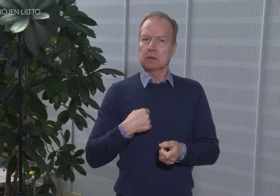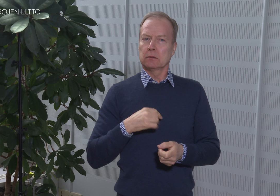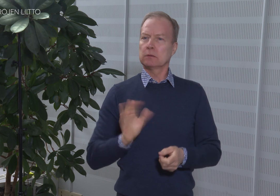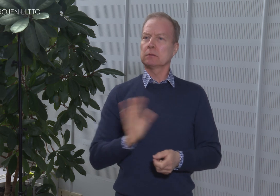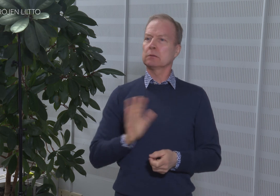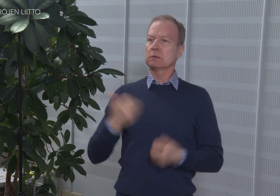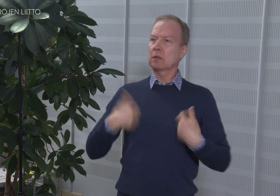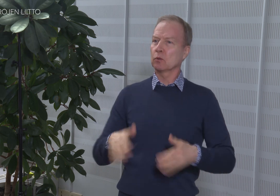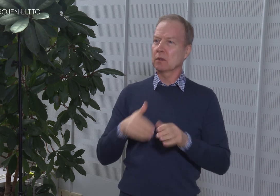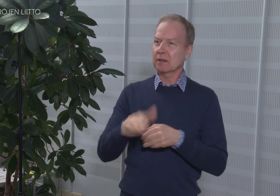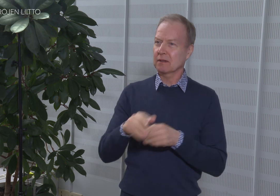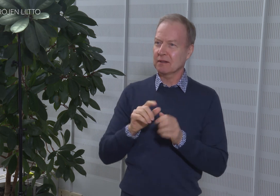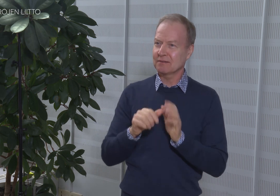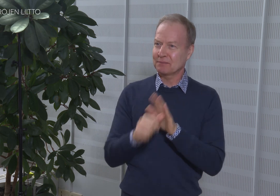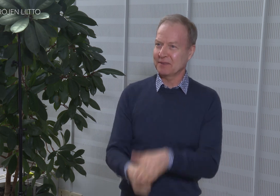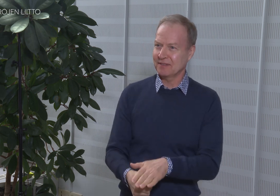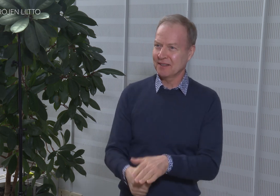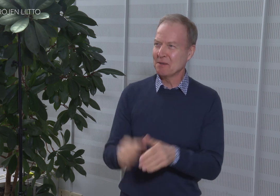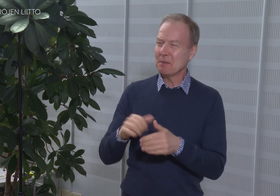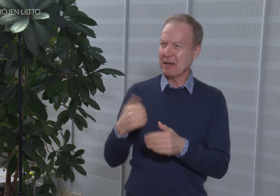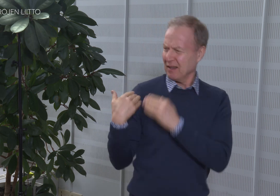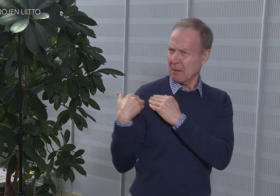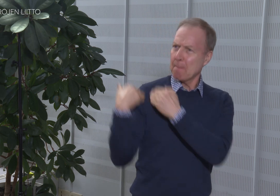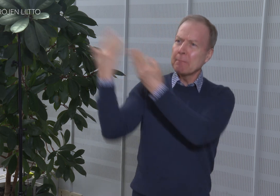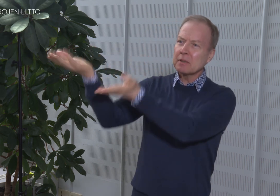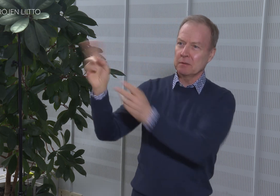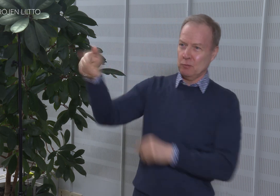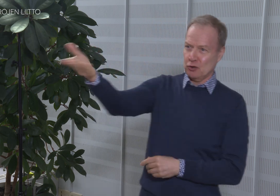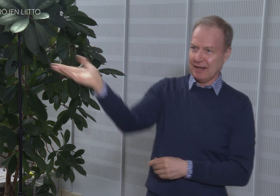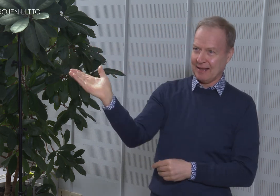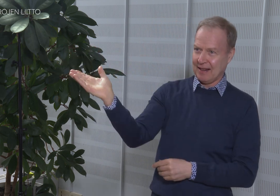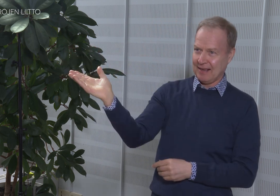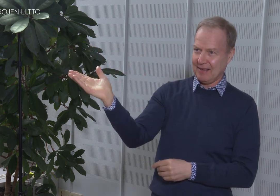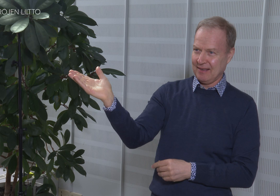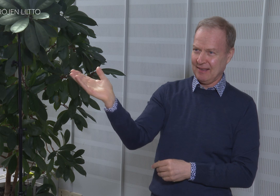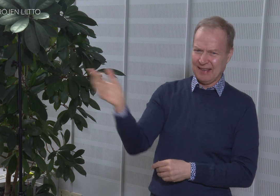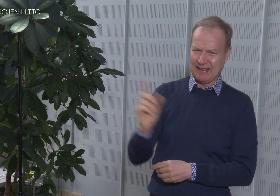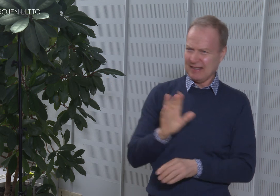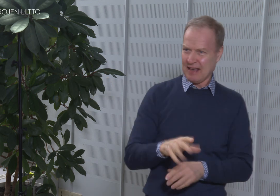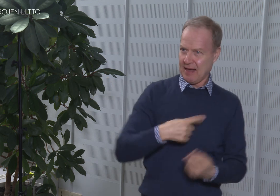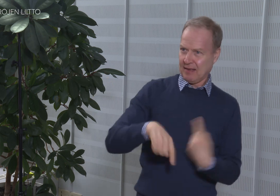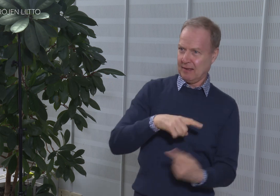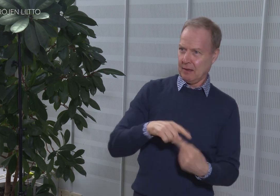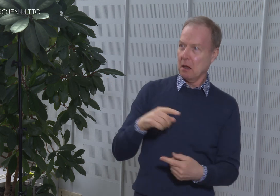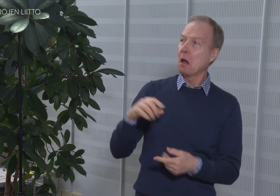etteivät he enää halua jatkaa tätä vääryyksien kehää.